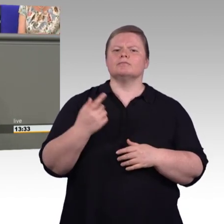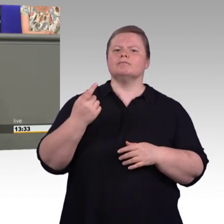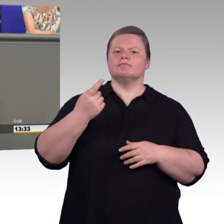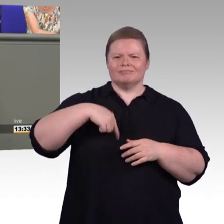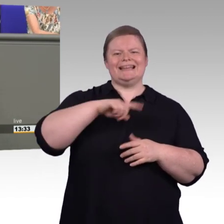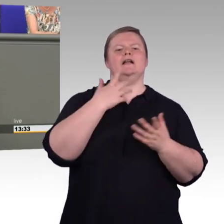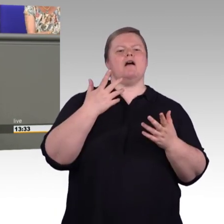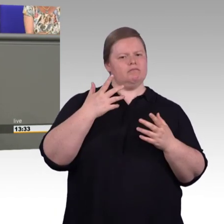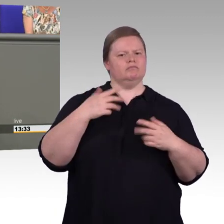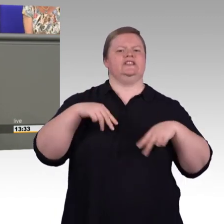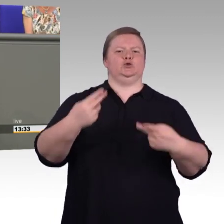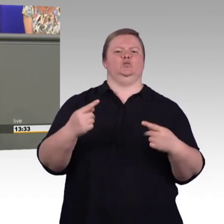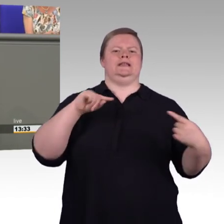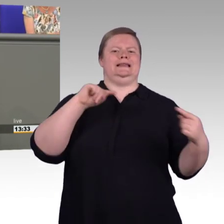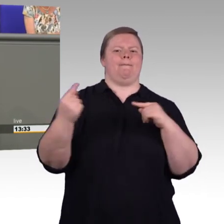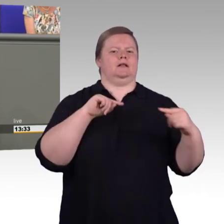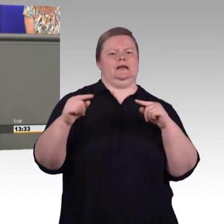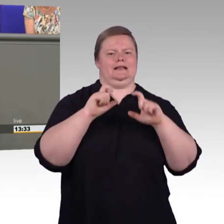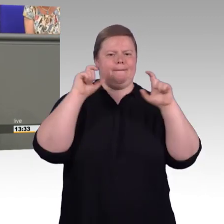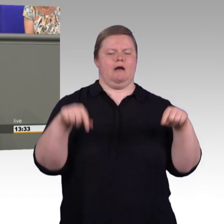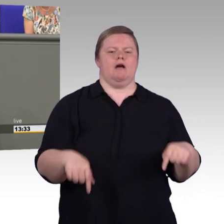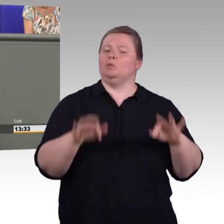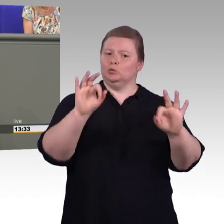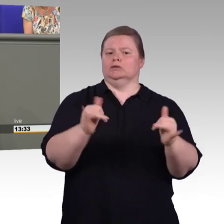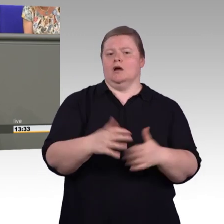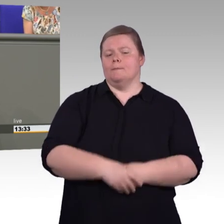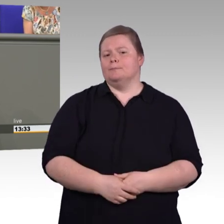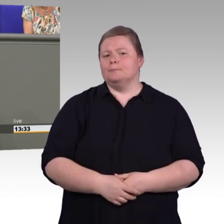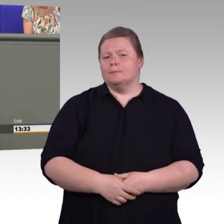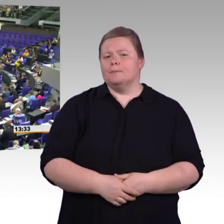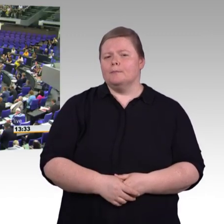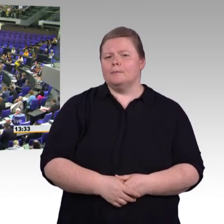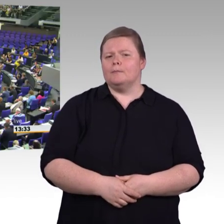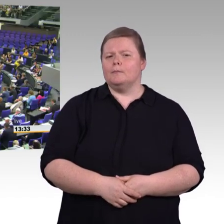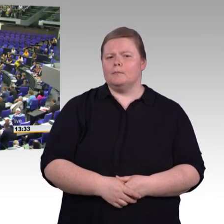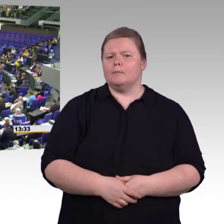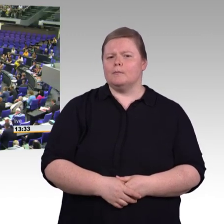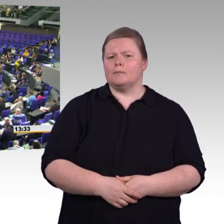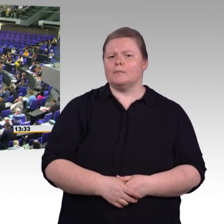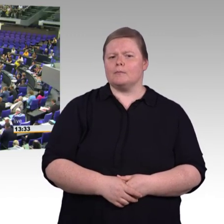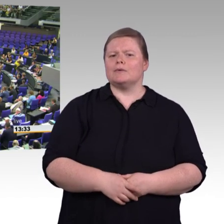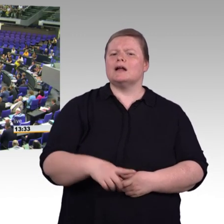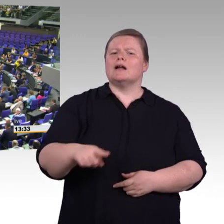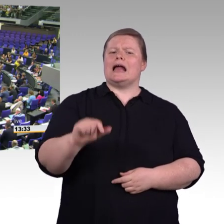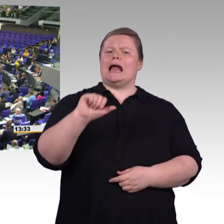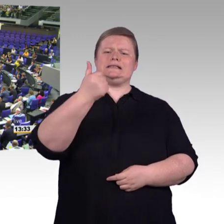eingebracht hat, die Kinderrechte im Grundgesetz zu verankern. (Beifall) Ebenso lang mahnt uns Herr Dr. Buschmann,